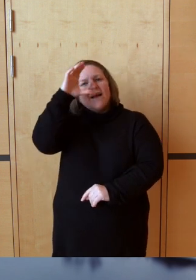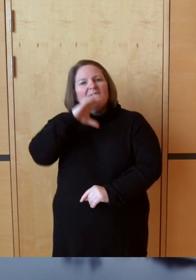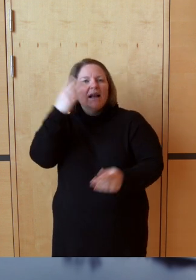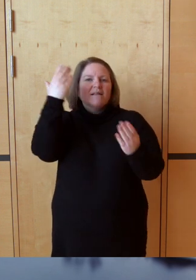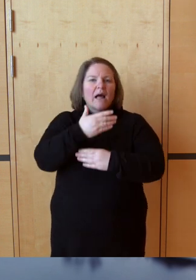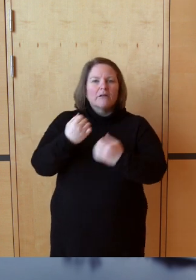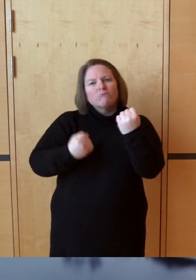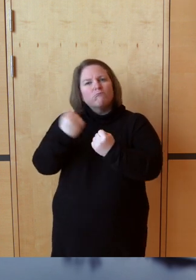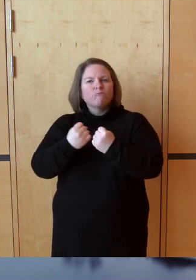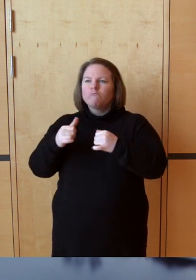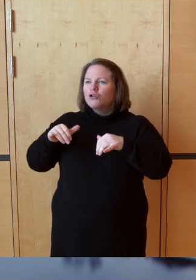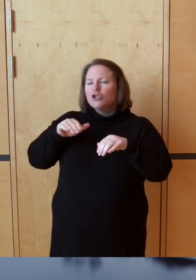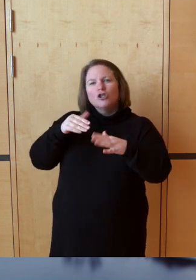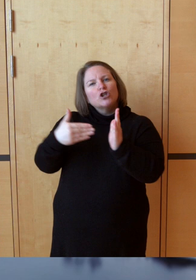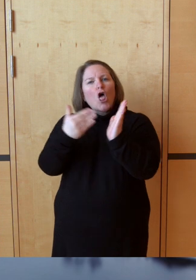Och det handlar inte om någon annan typ av